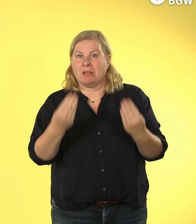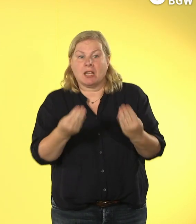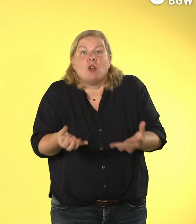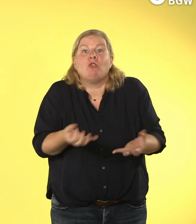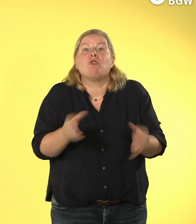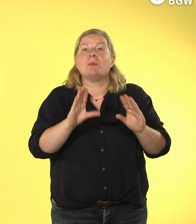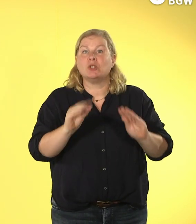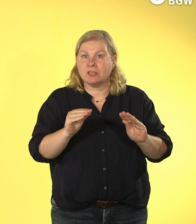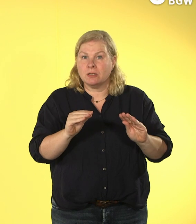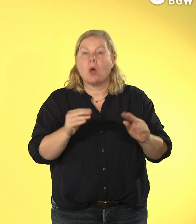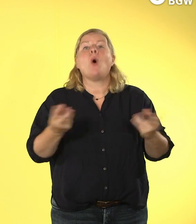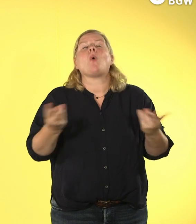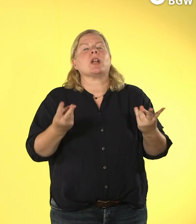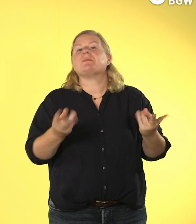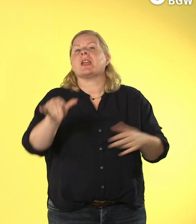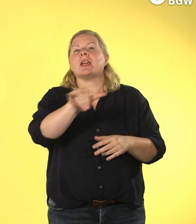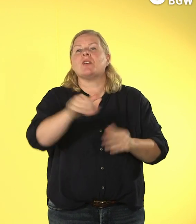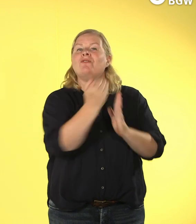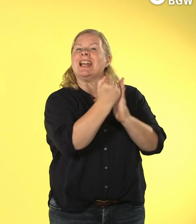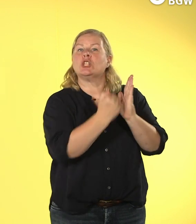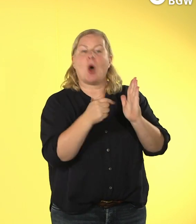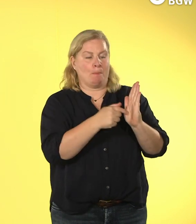Oder welche Normen diese Handschuhe erfüllen.